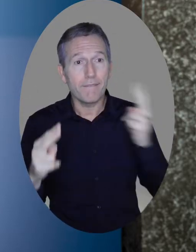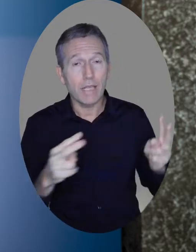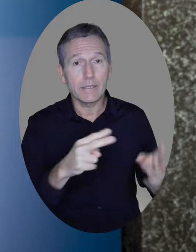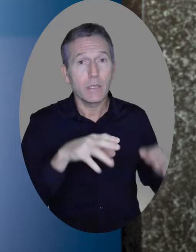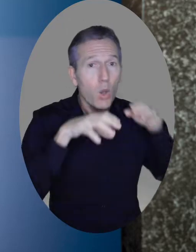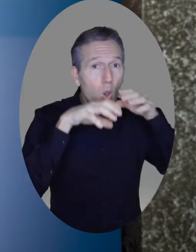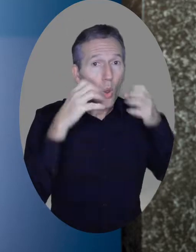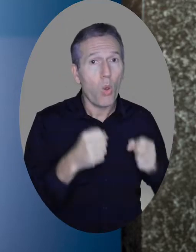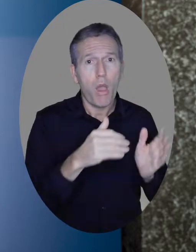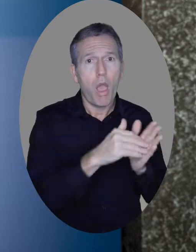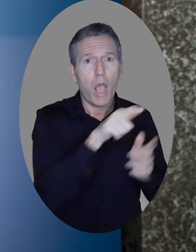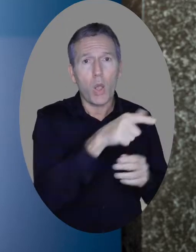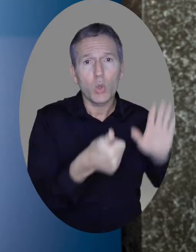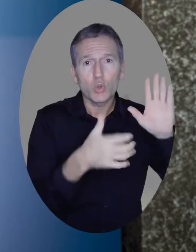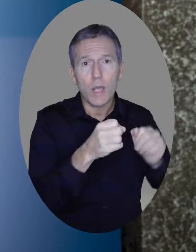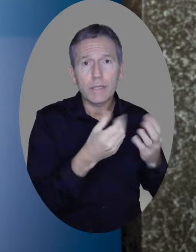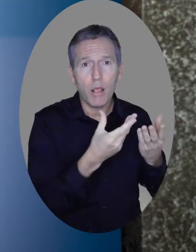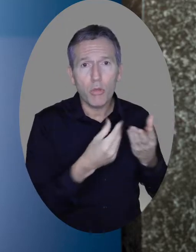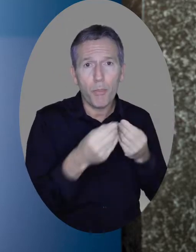qui étaient effectivement considérés comme de véritables alliés de Rome.